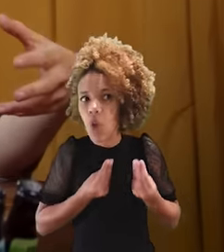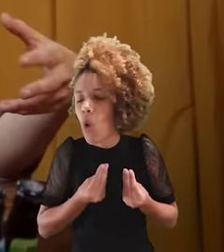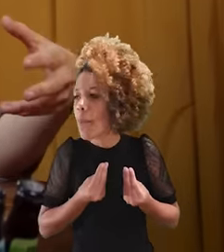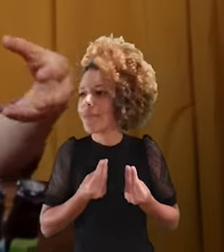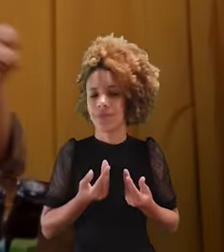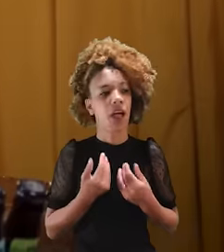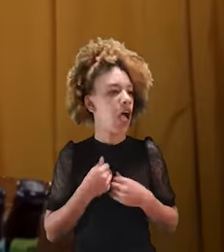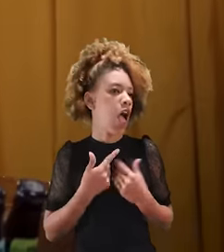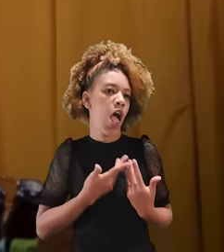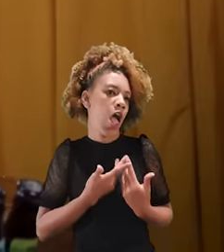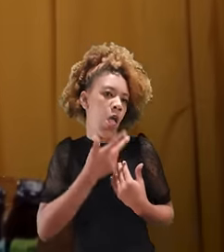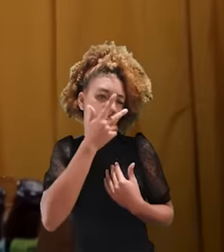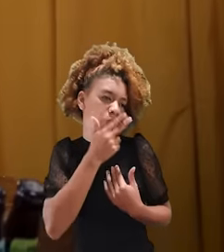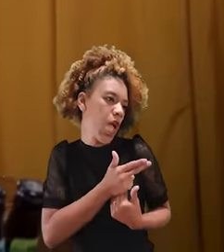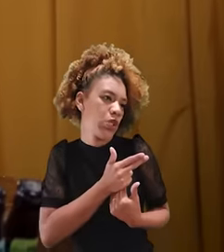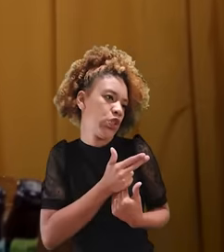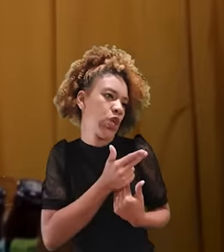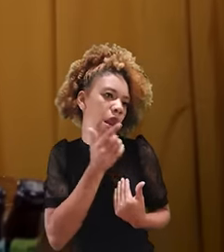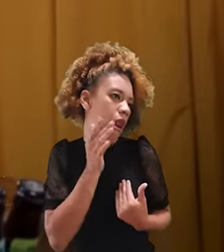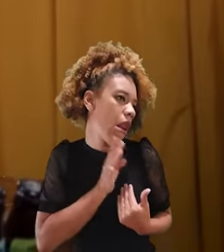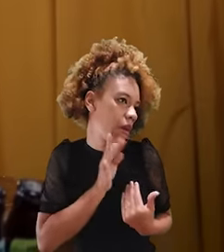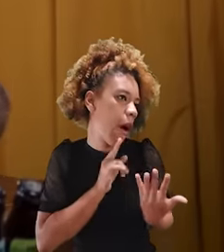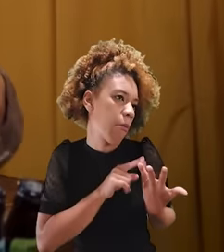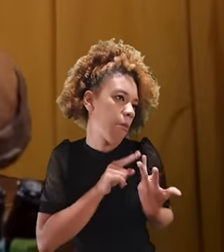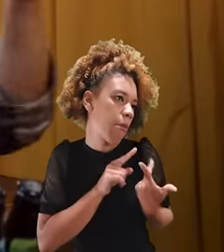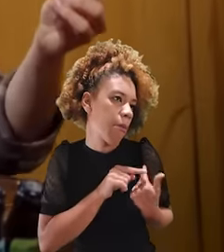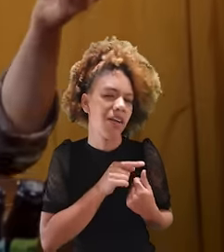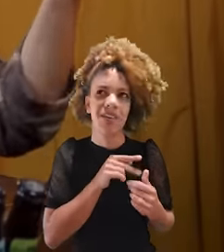você fala assim não achei legal o jeito que você falou isso significa que você é a favor de uma